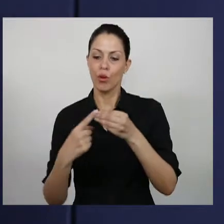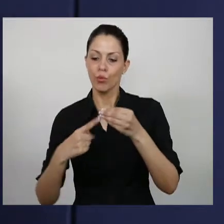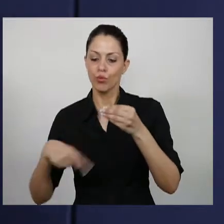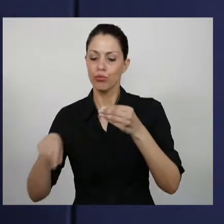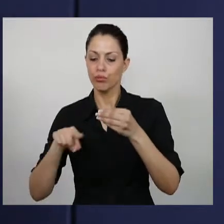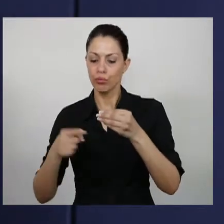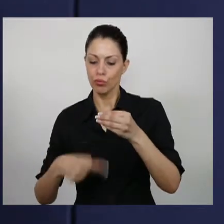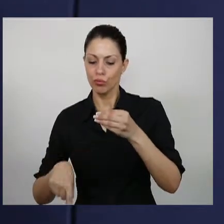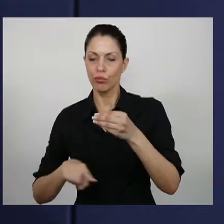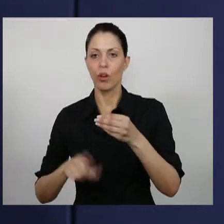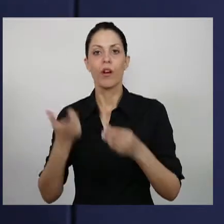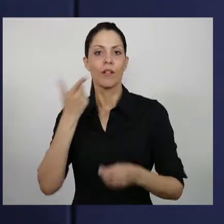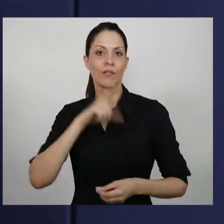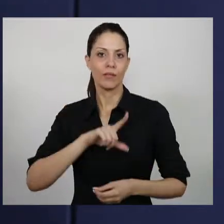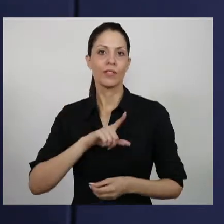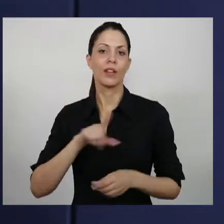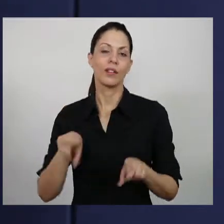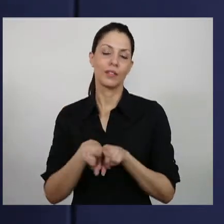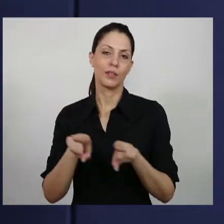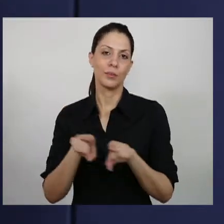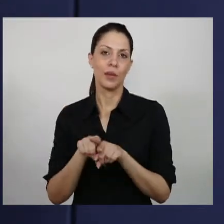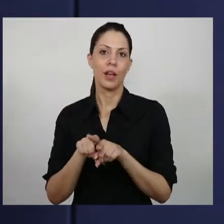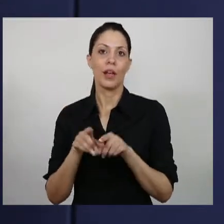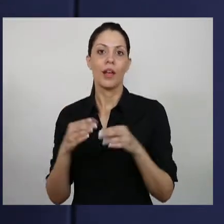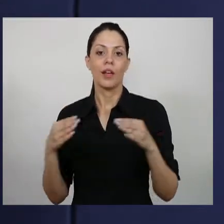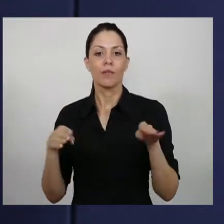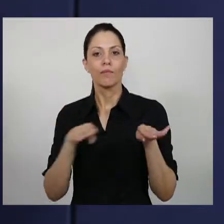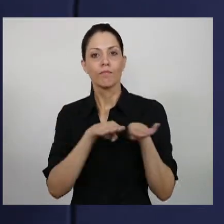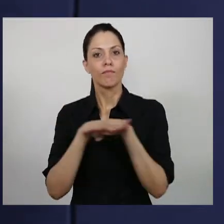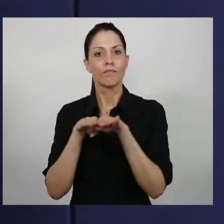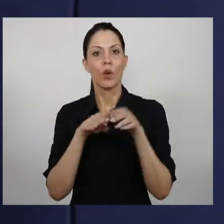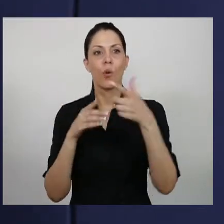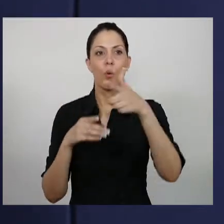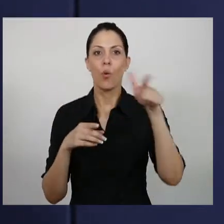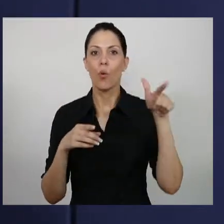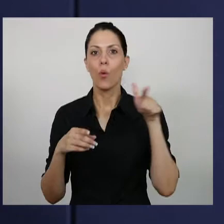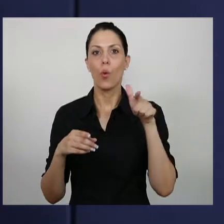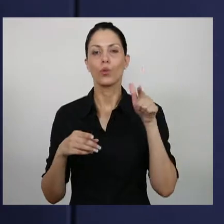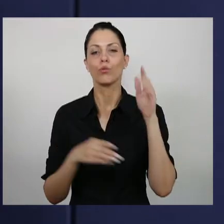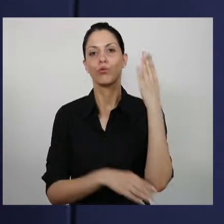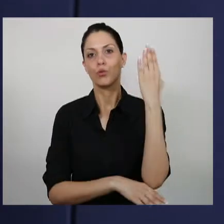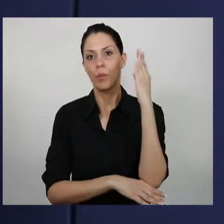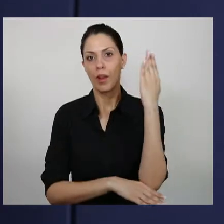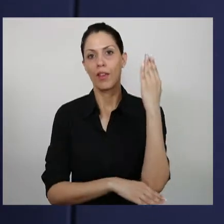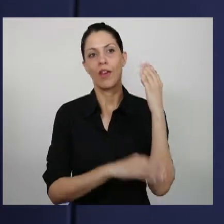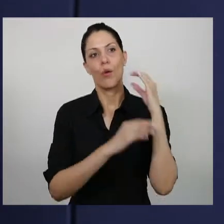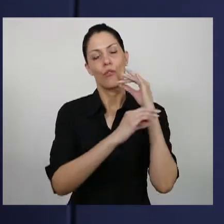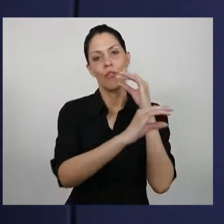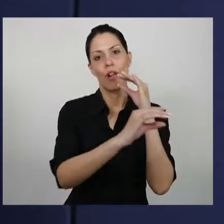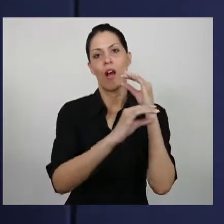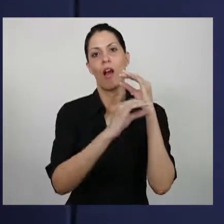próxima dos instrumentos ágeis como os instrumentos de madeira: clarinete, flauta e oboé; usando